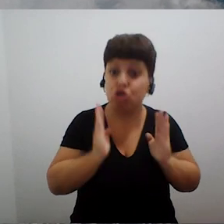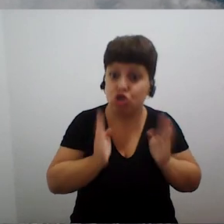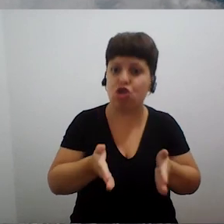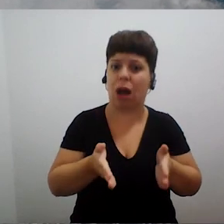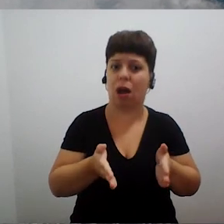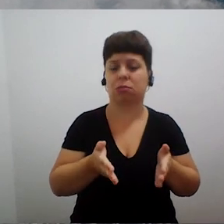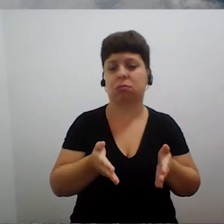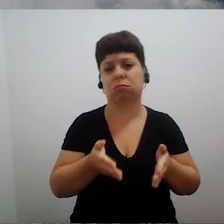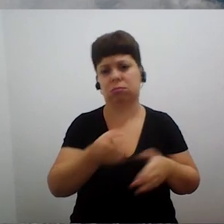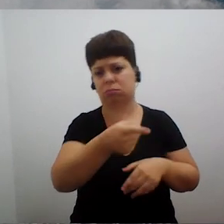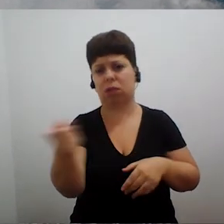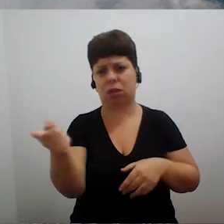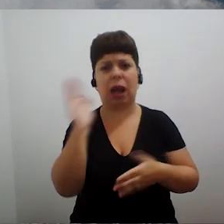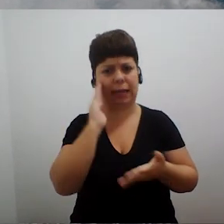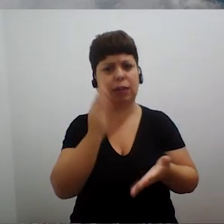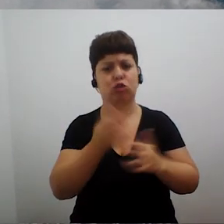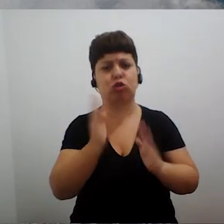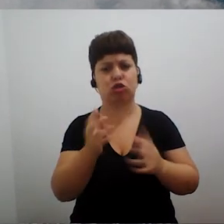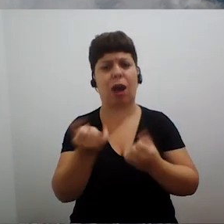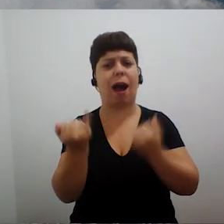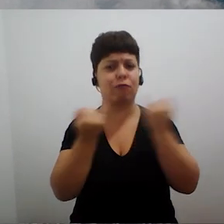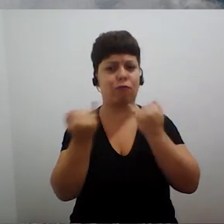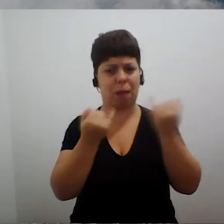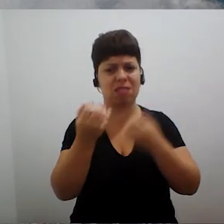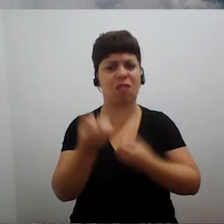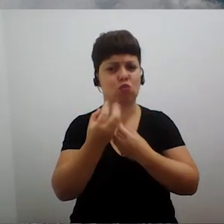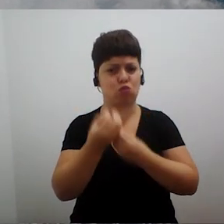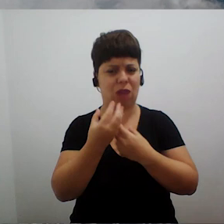e assim, acredito que vocês conheçam esses dados, mas nos últimos